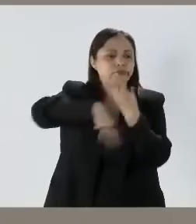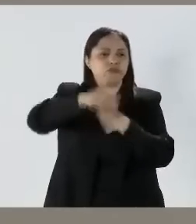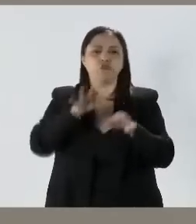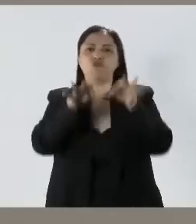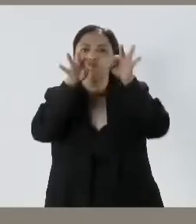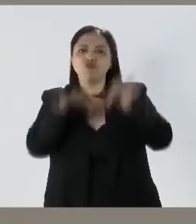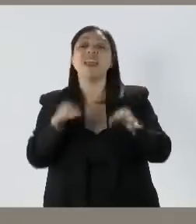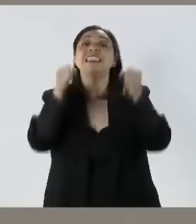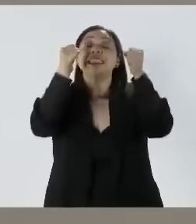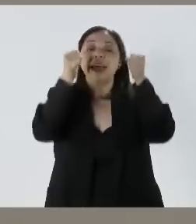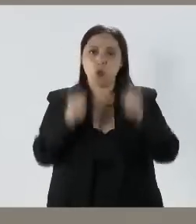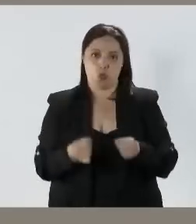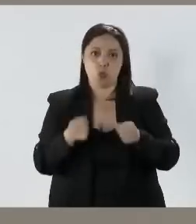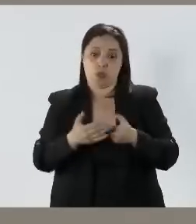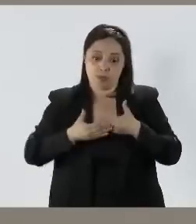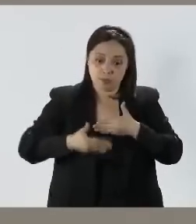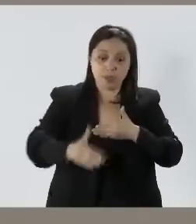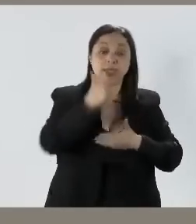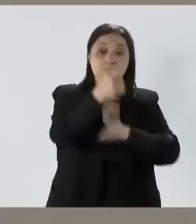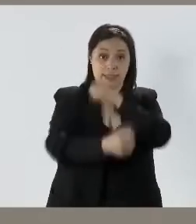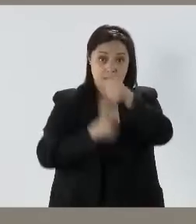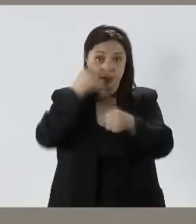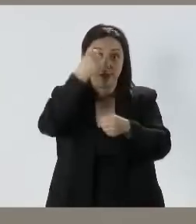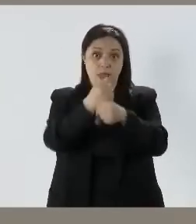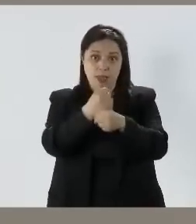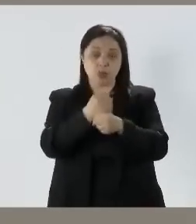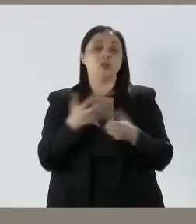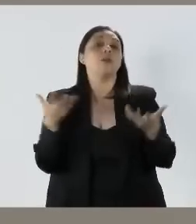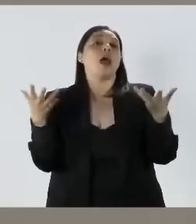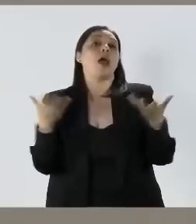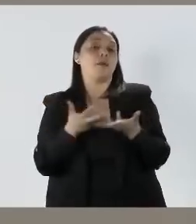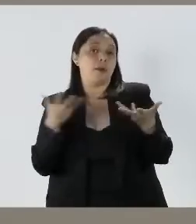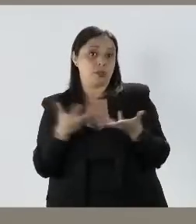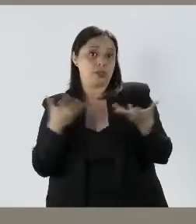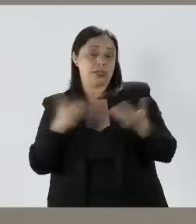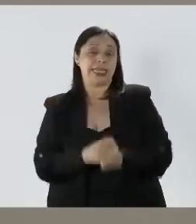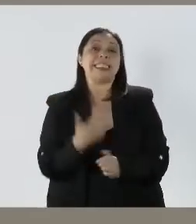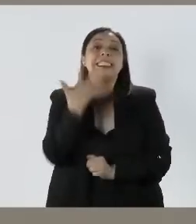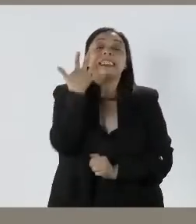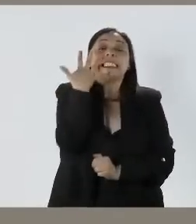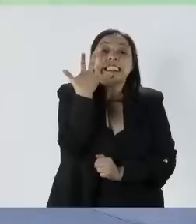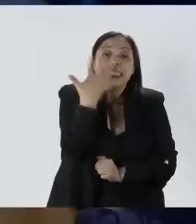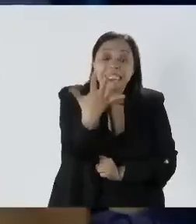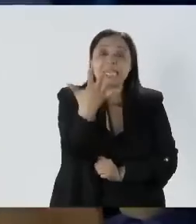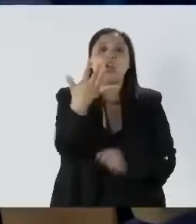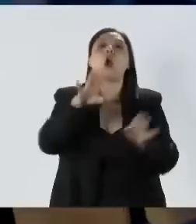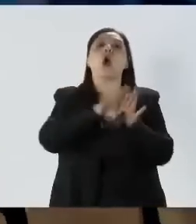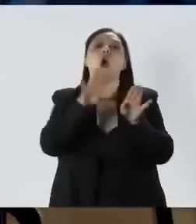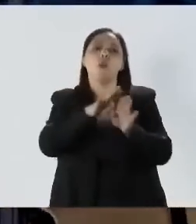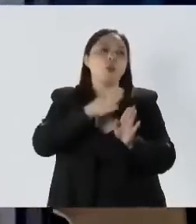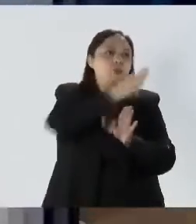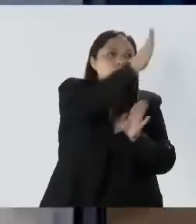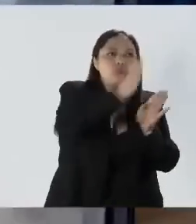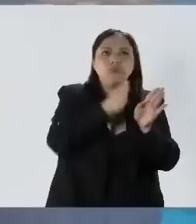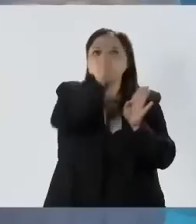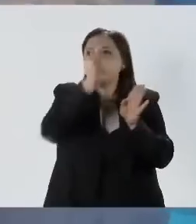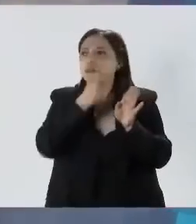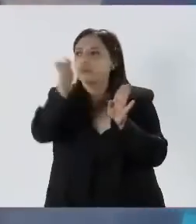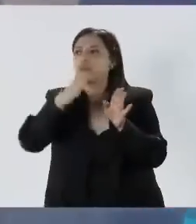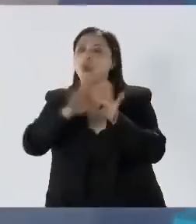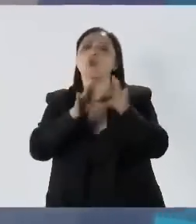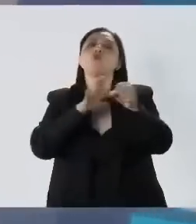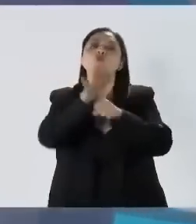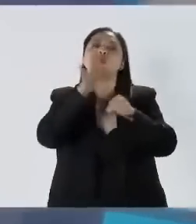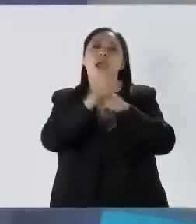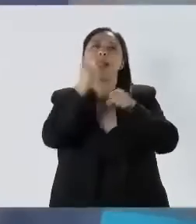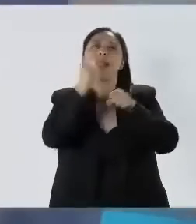durante estos 6 años vamos a construir cinco nuevas líneas de cablebús y este año vamos a